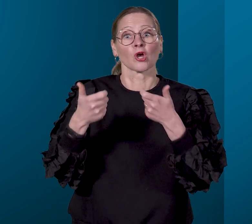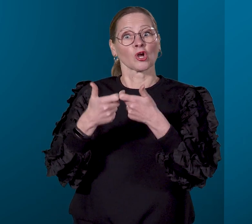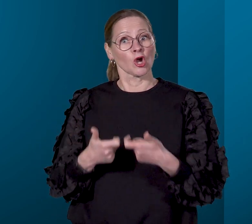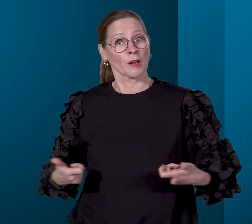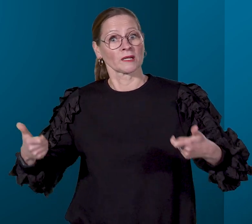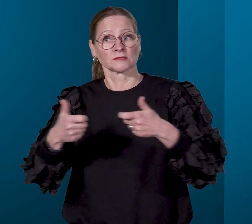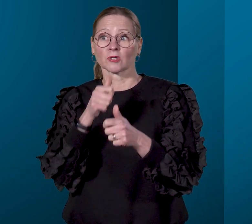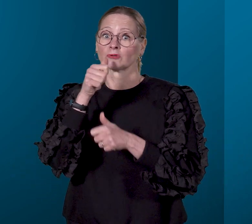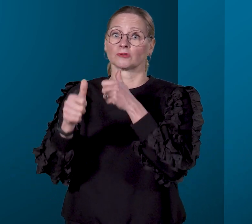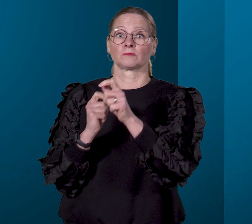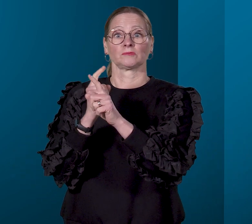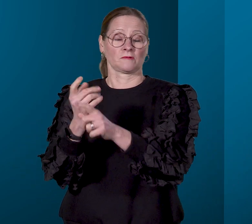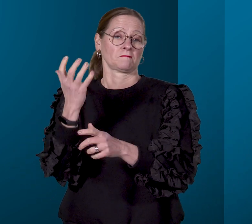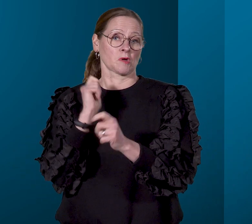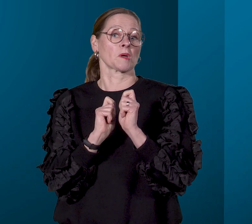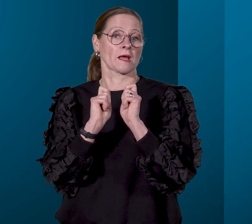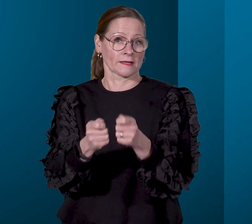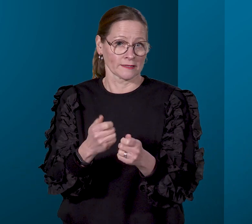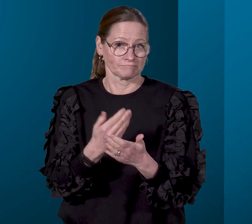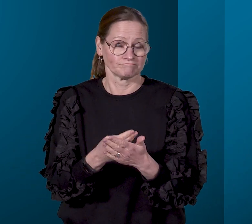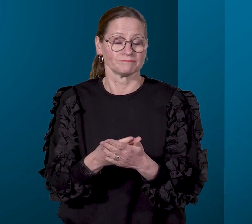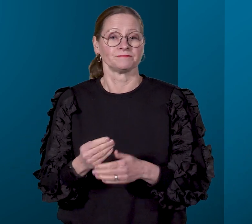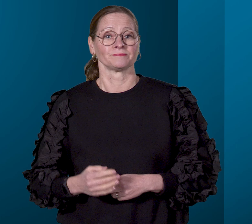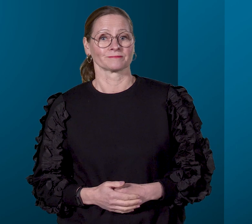ja kongresseihin osallistumiseen.